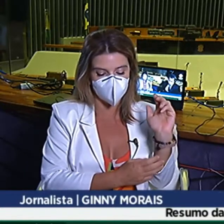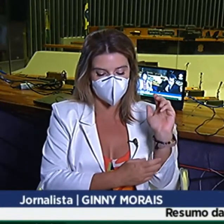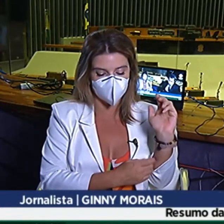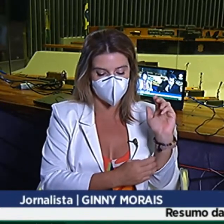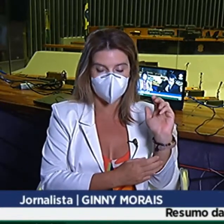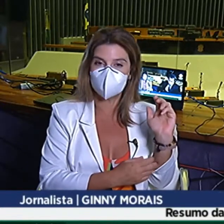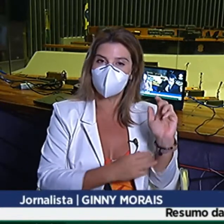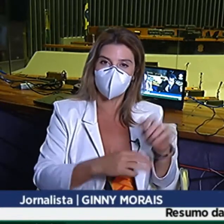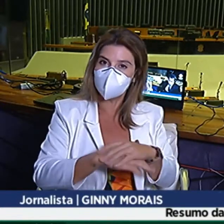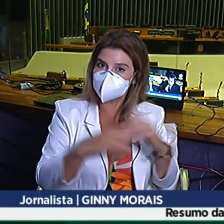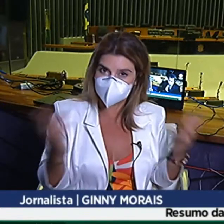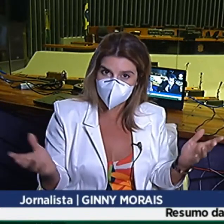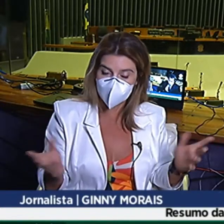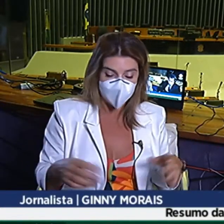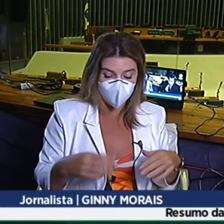AÍ SIM NÃO FICA SUJEITO A